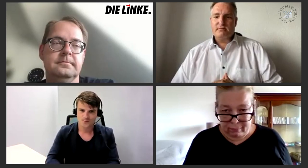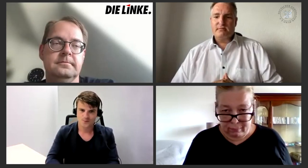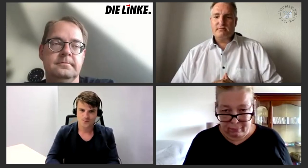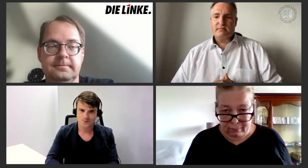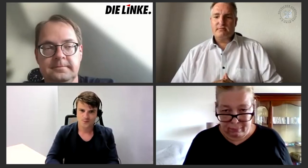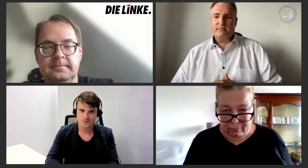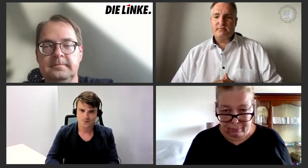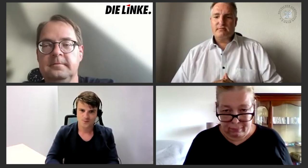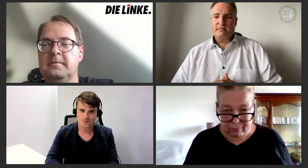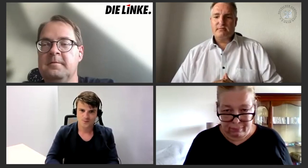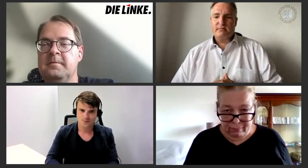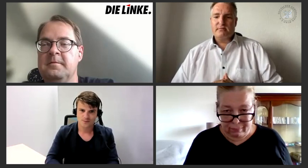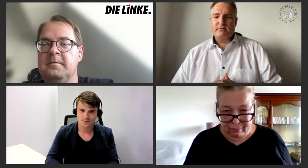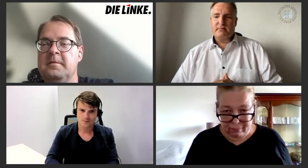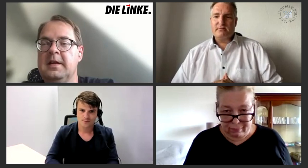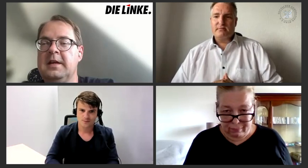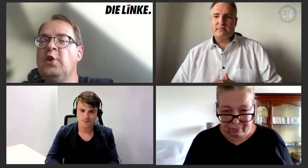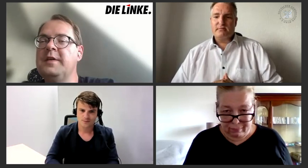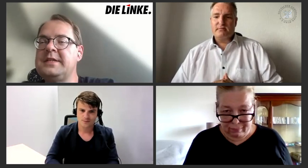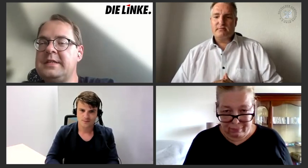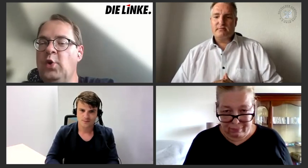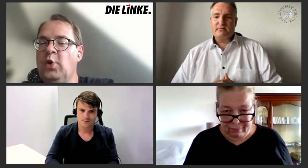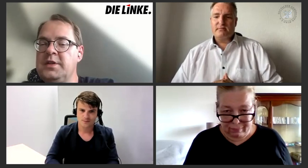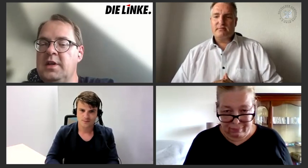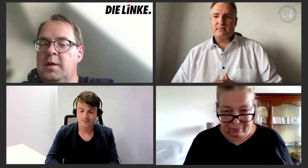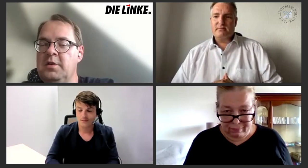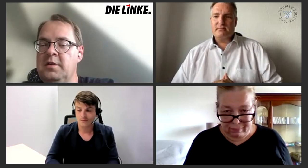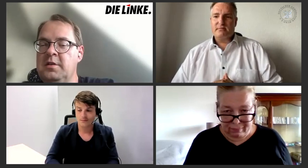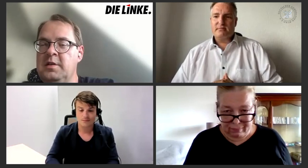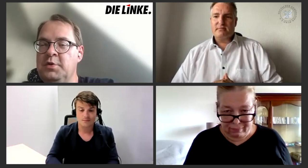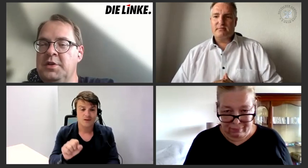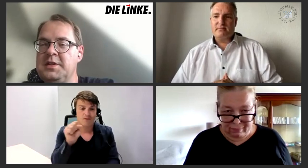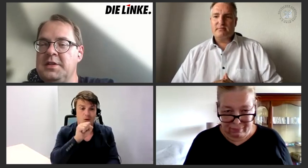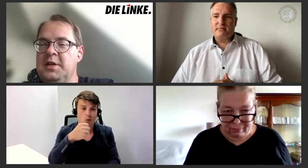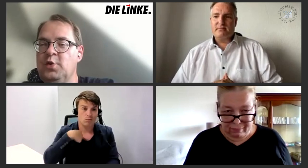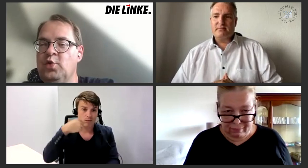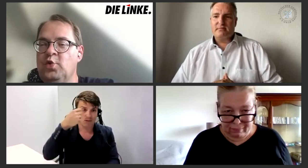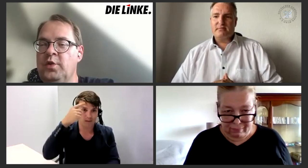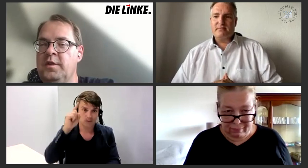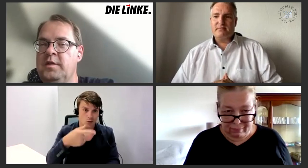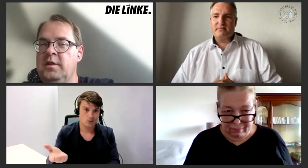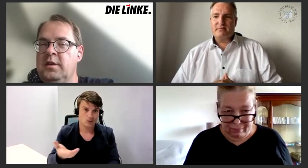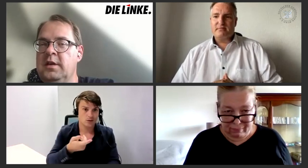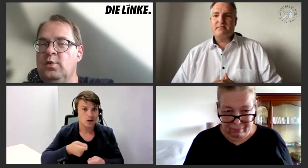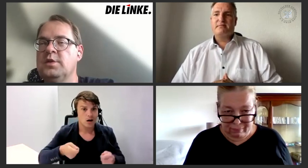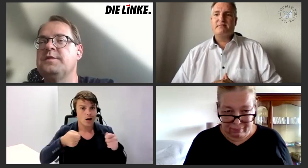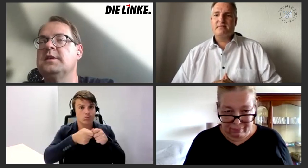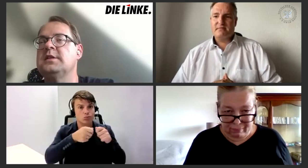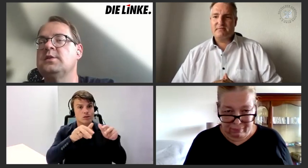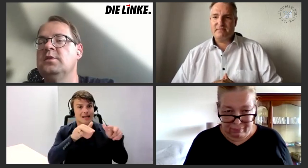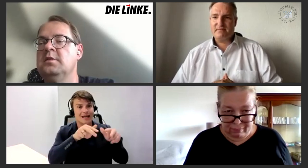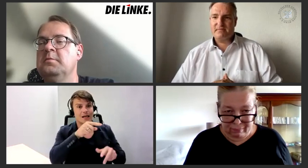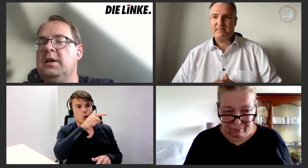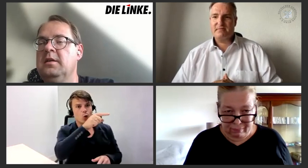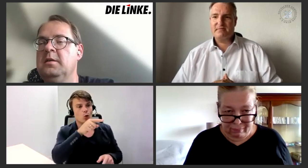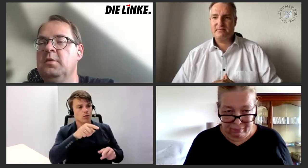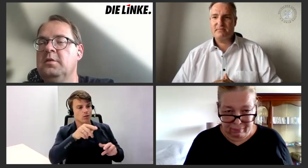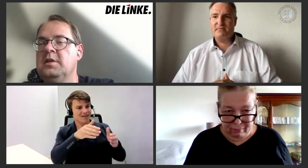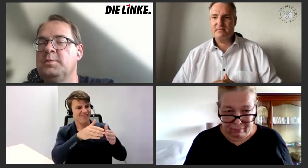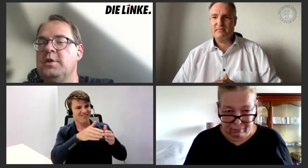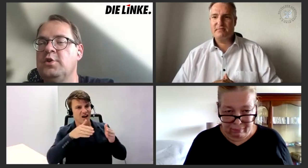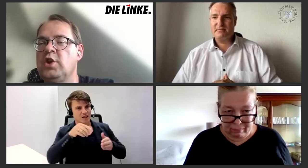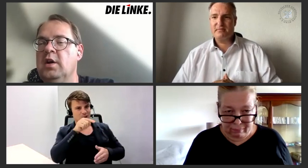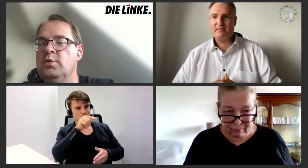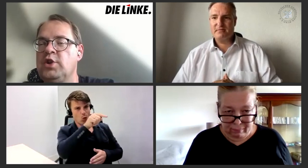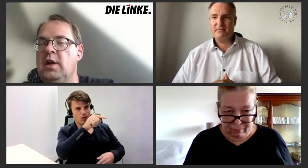Genau weiss ich es auch nicht, aber die Bundesregierung und die Regierungsfraktionen machen immer noch